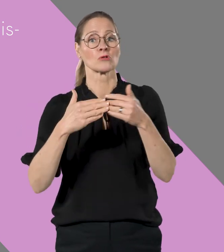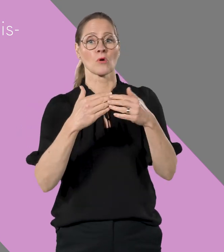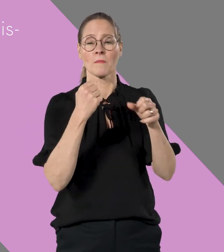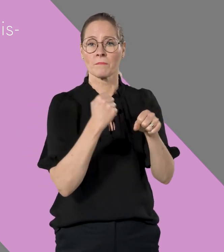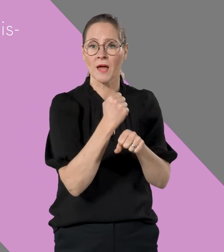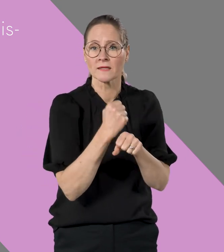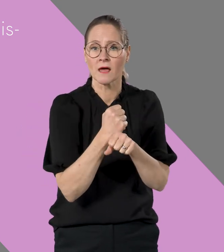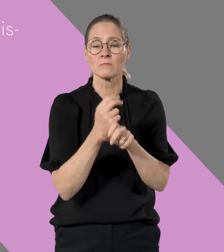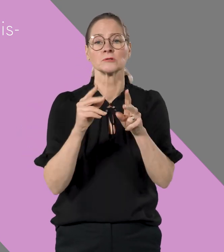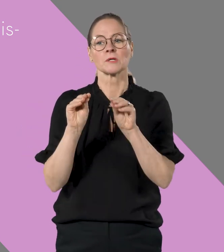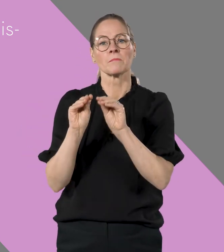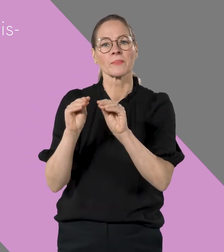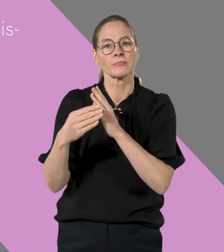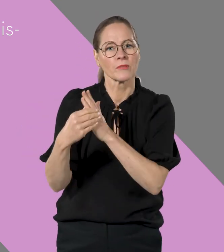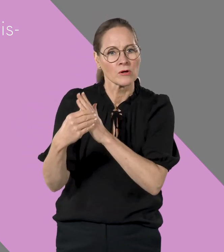työpajoja ja mentorointia.